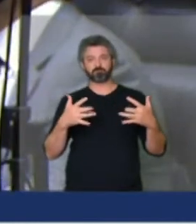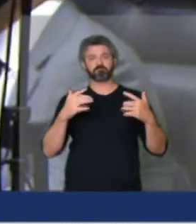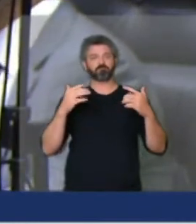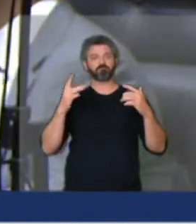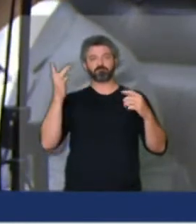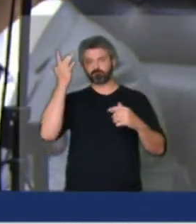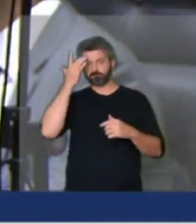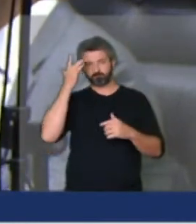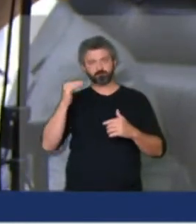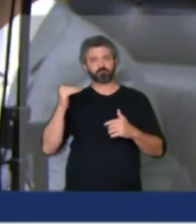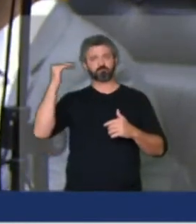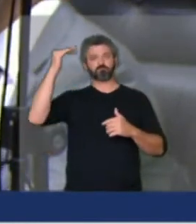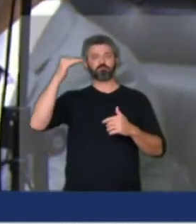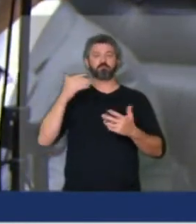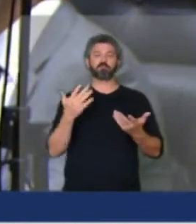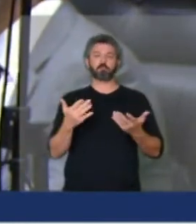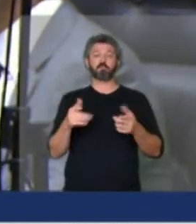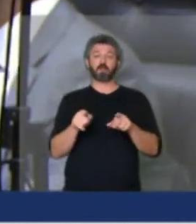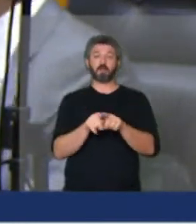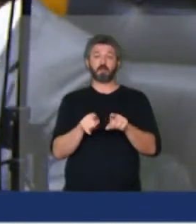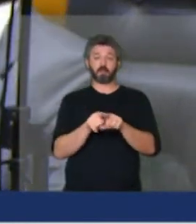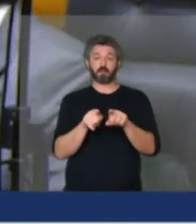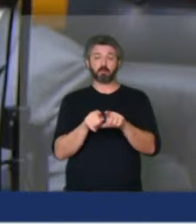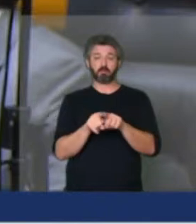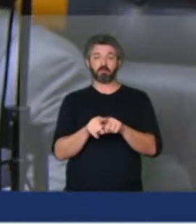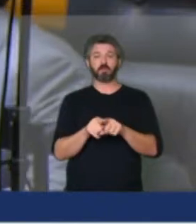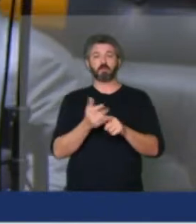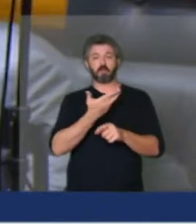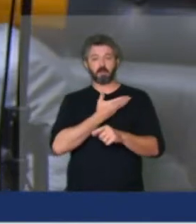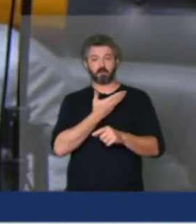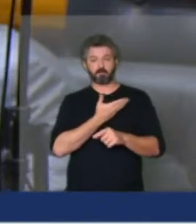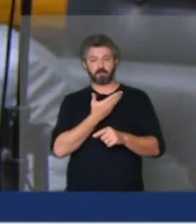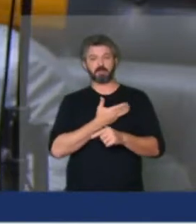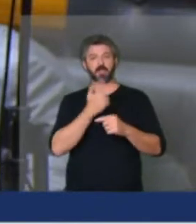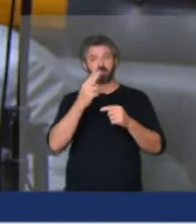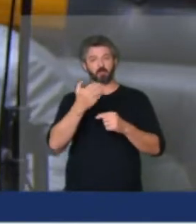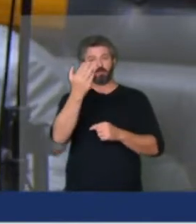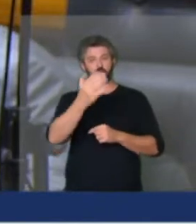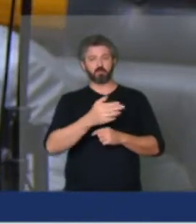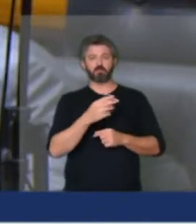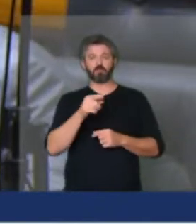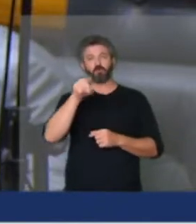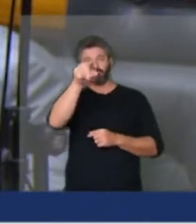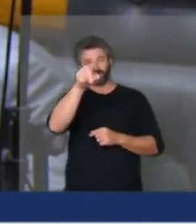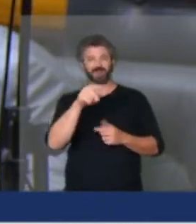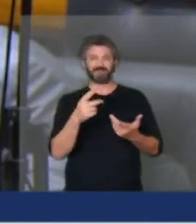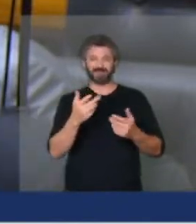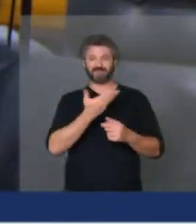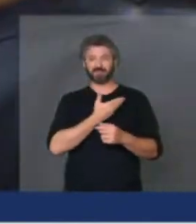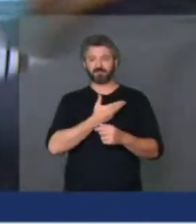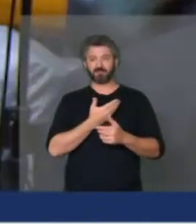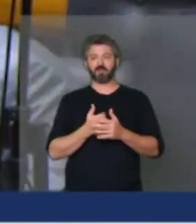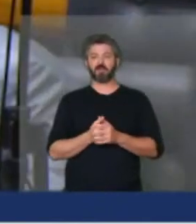AMIZADE COMO... COMO V.EXA., VOCÊ , NÉ, A GENTE ESTÁ FALANDO DE AMIZADE COMO VOCÊ TEM FALADO AQUI AGORA. ENTÃ O... OBRIGADO PELO CARINHO